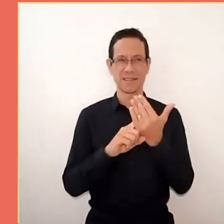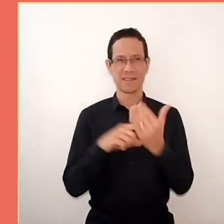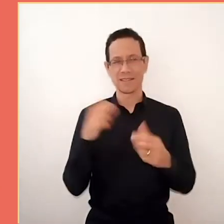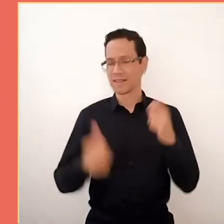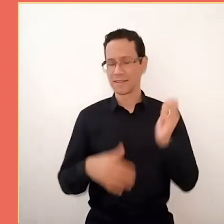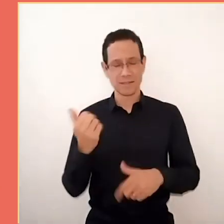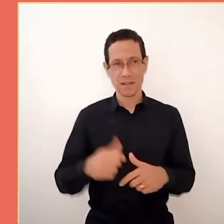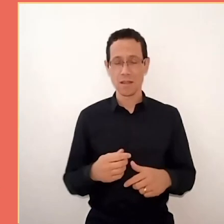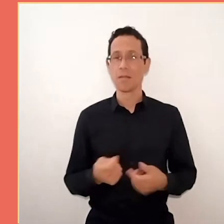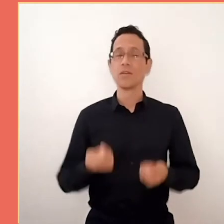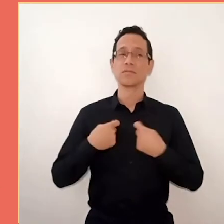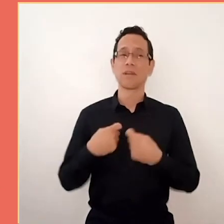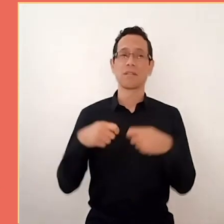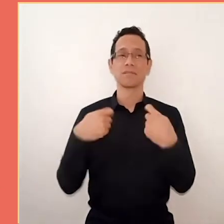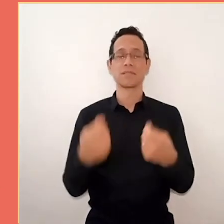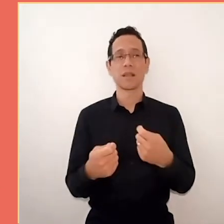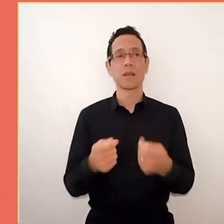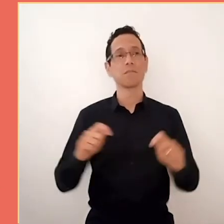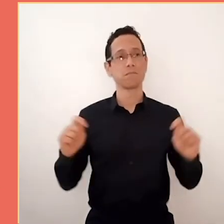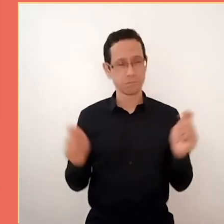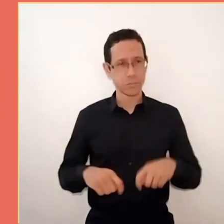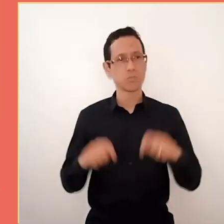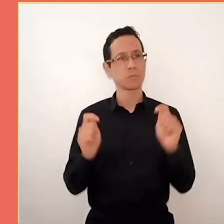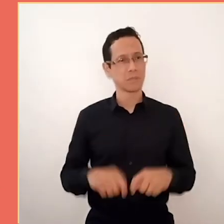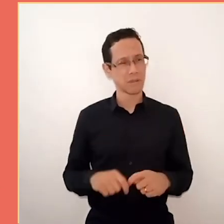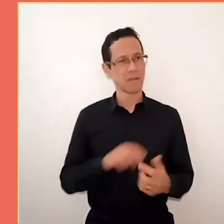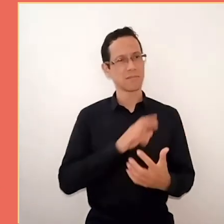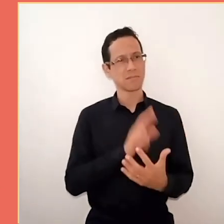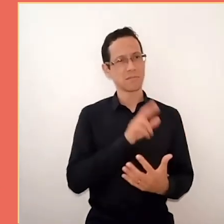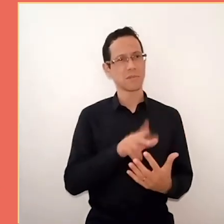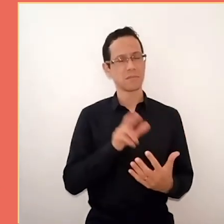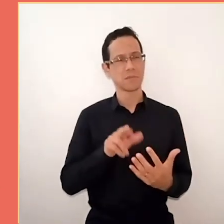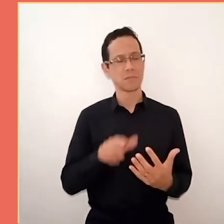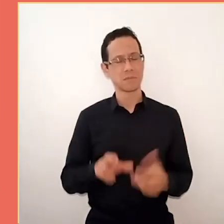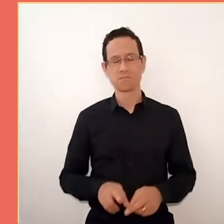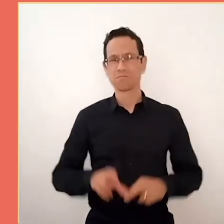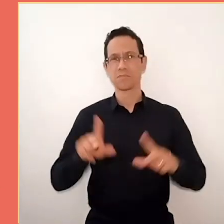E aí eu representei essa mesa com esses instrumentos, eu acho que os três convidados trouxeram isso,